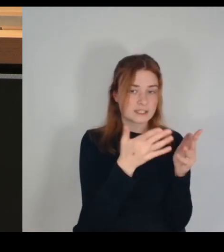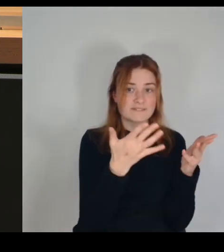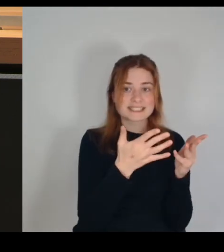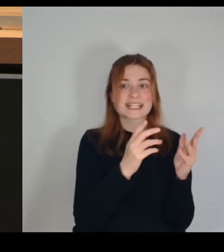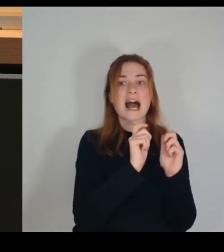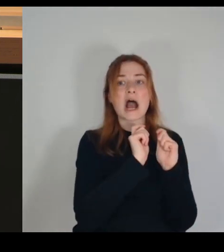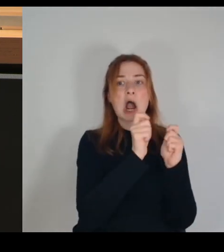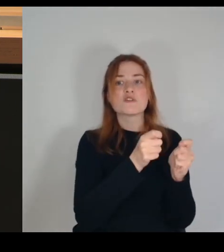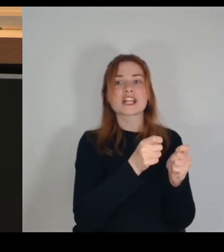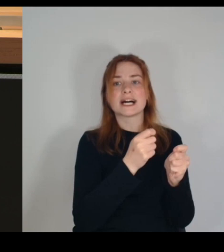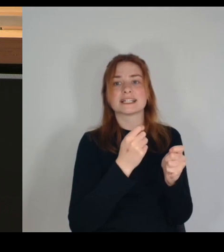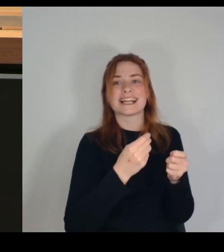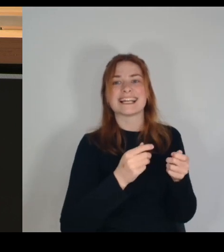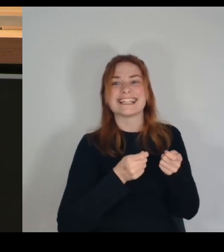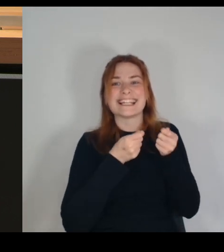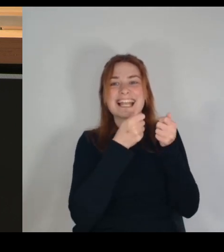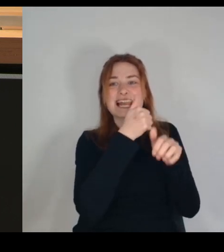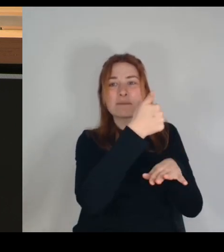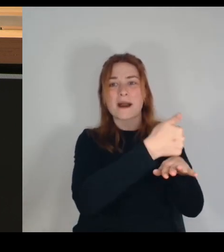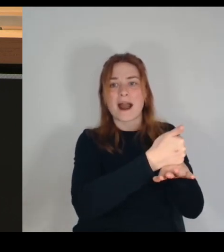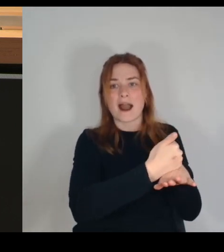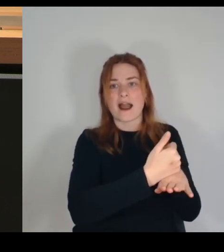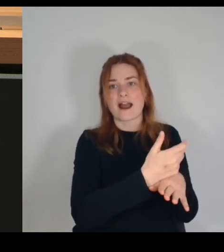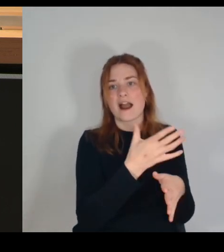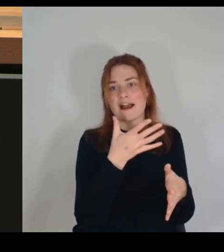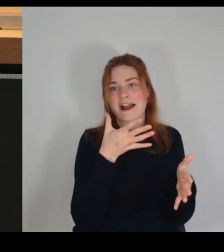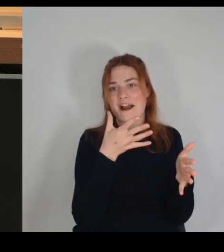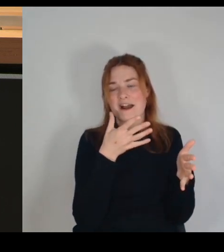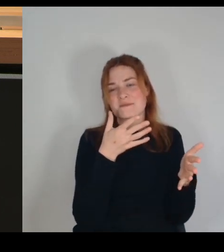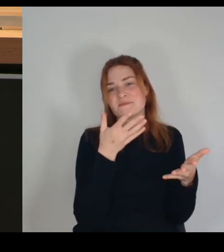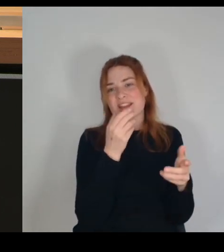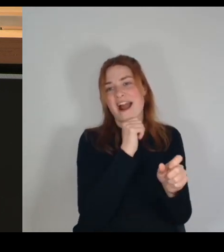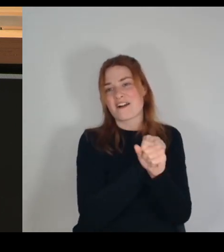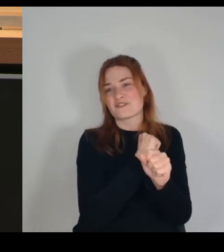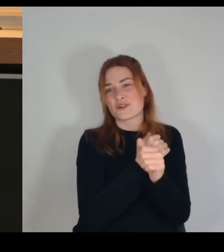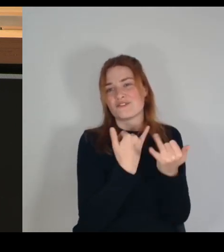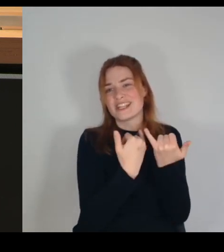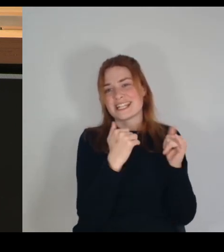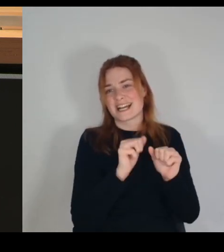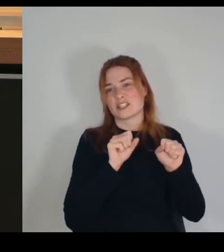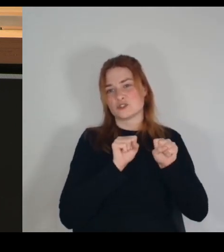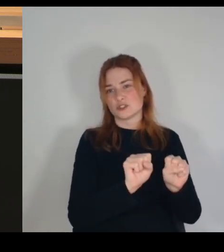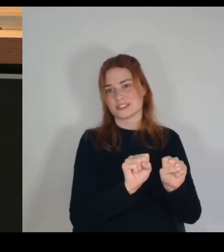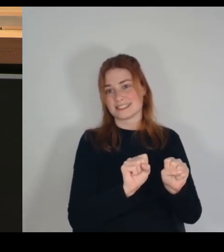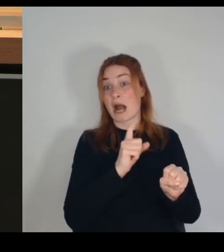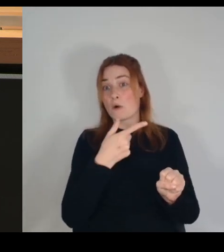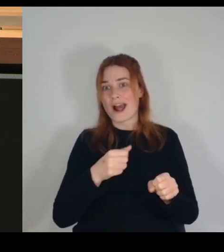Hinblick auf die Linken sehr interessant. Es bewahrheitet sich einmal mehr Wirtschaft macht man eben nicht mit